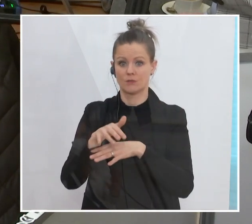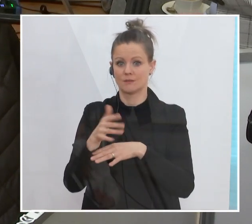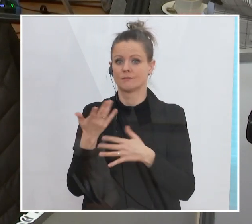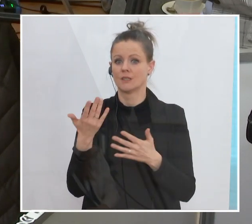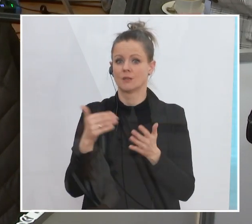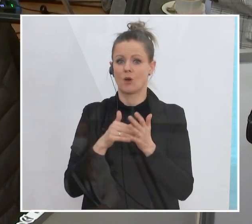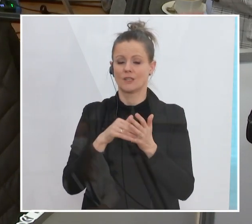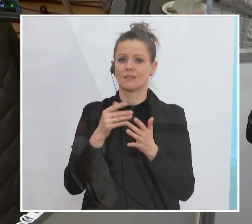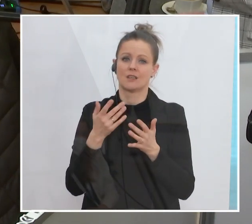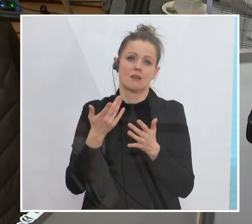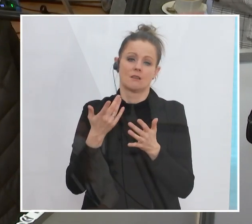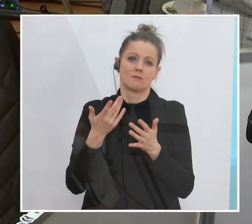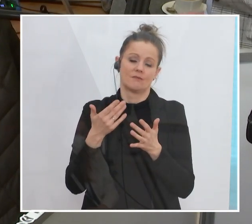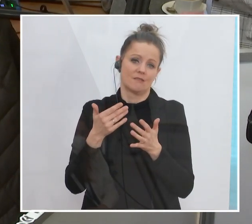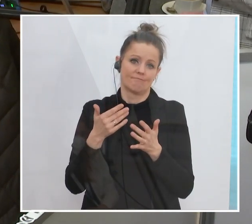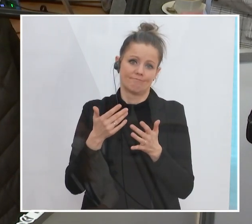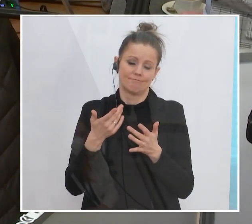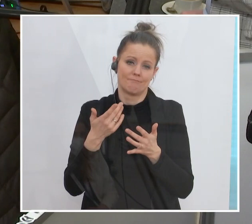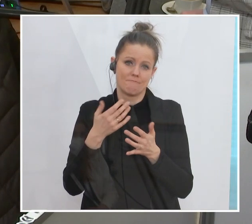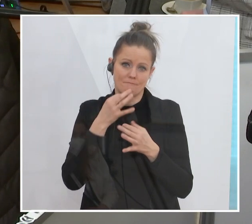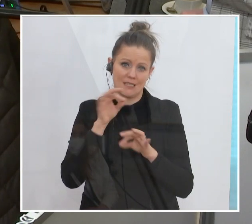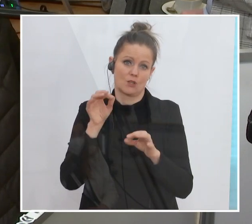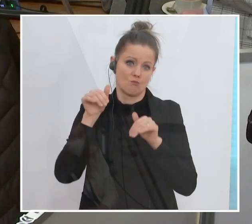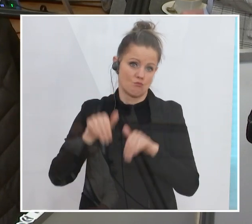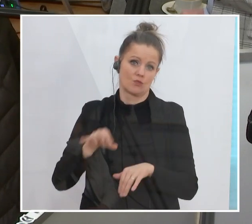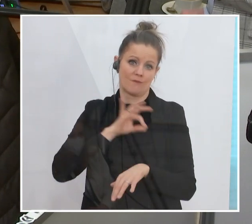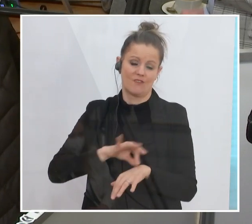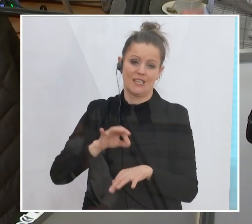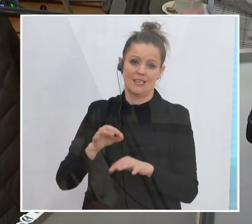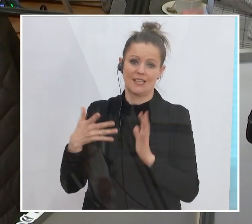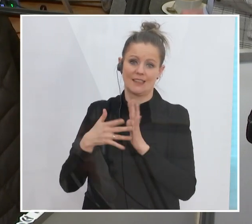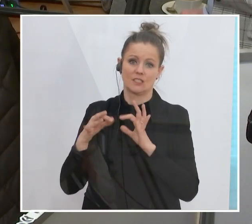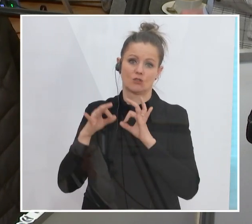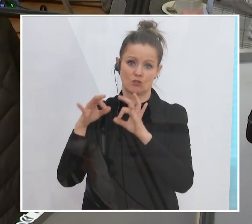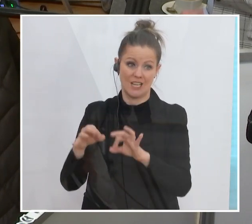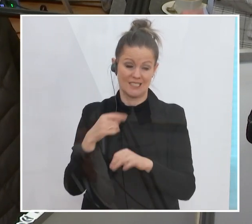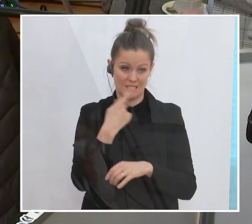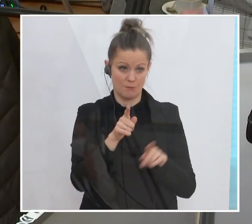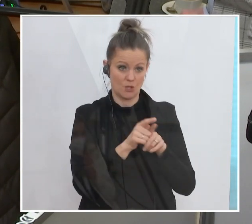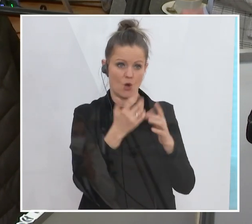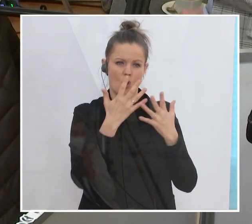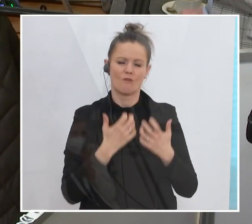Teststraße. Hätten Sie sich gewunschen, dass das auch für die Gastronomie gilt? Und wäre das dann